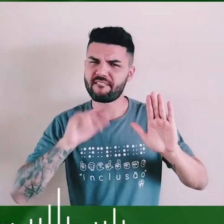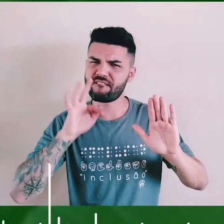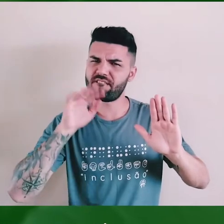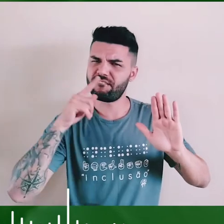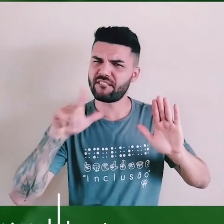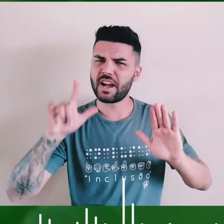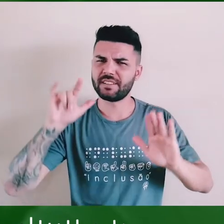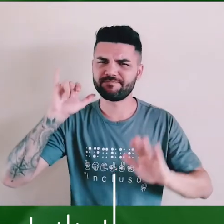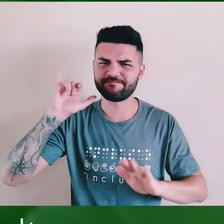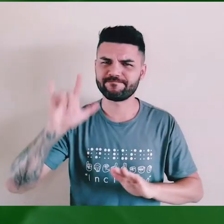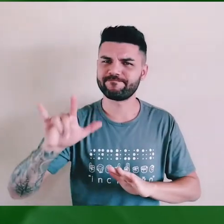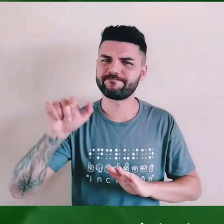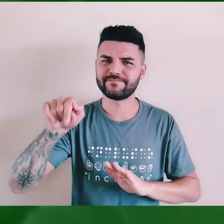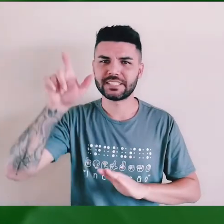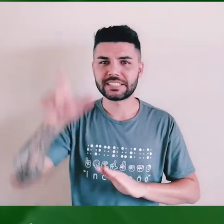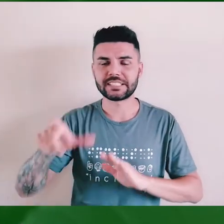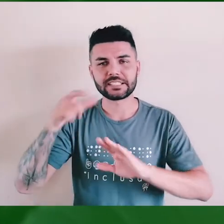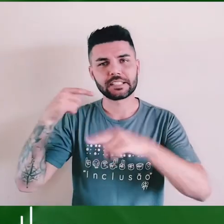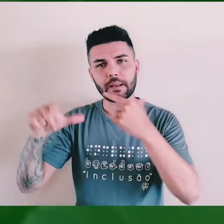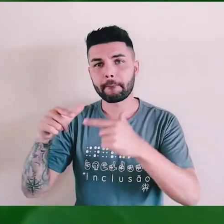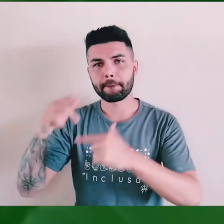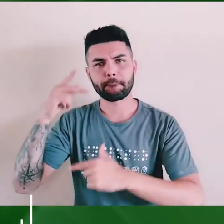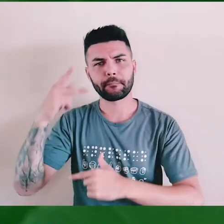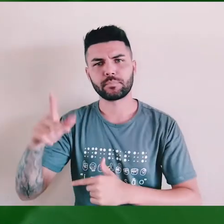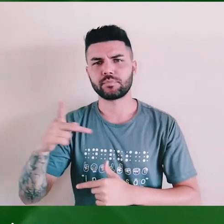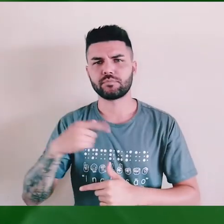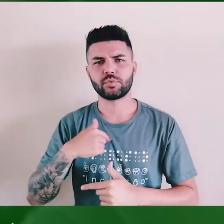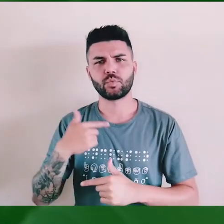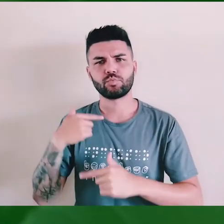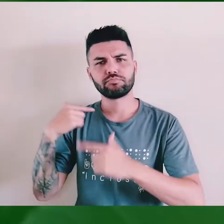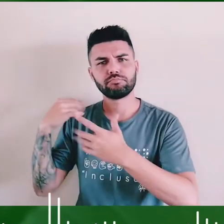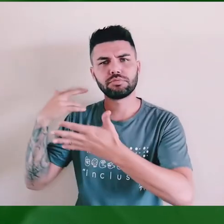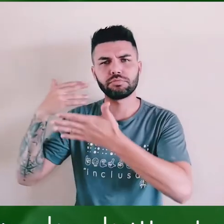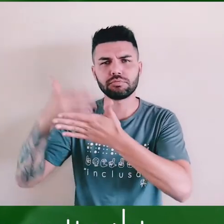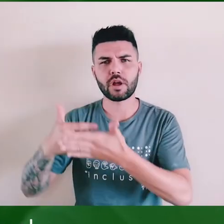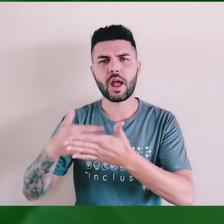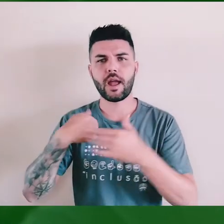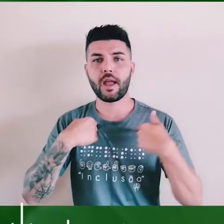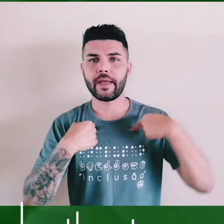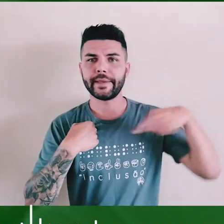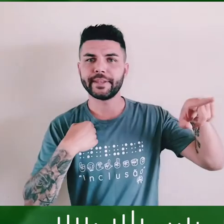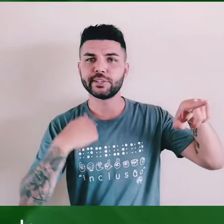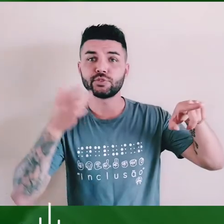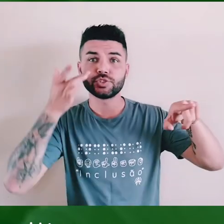dela e acho que essa bagagem artística que eu tenho, de ir ao teatro... pois ela sempre